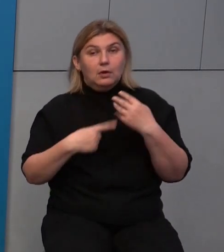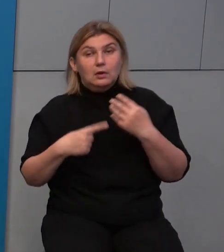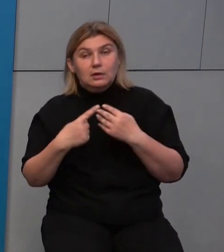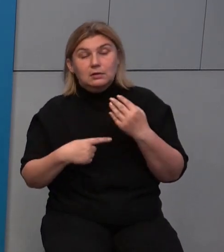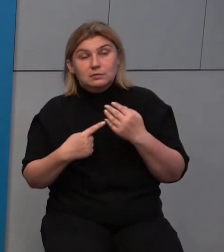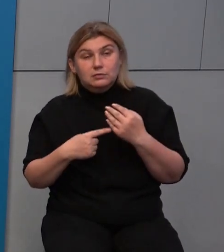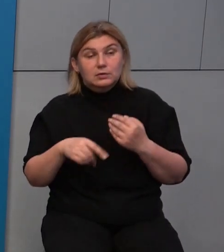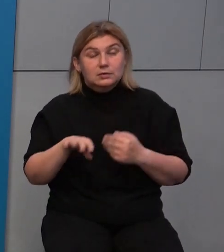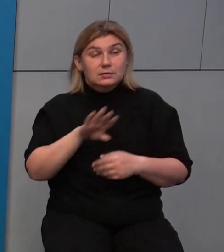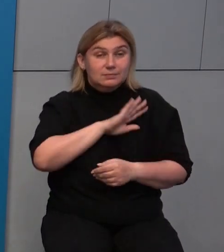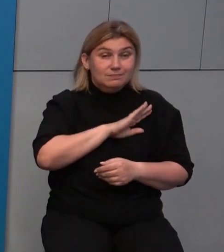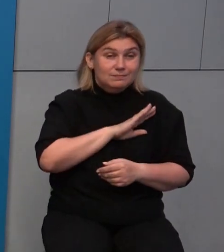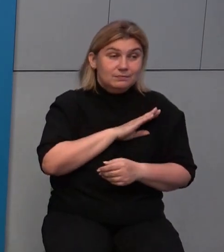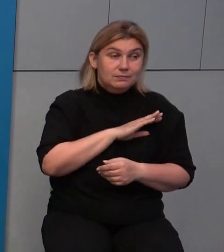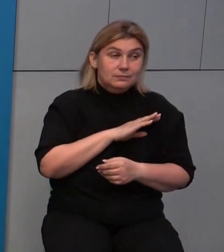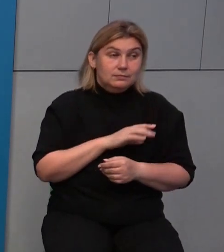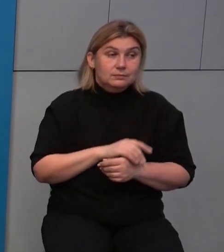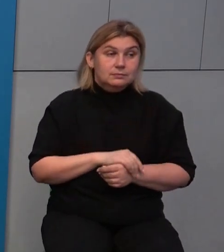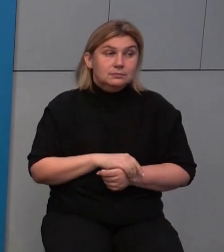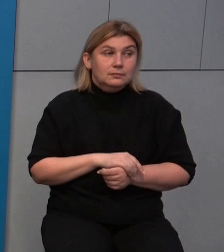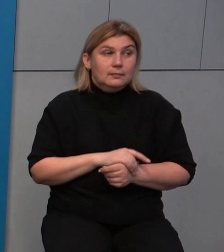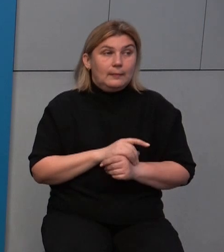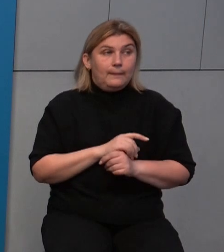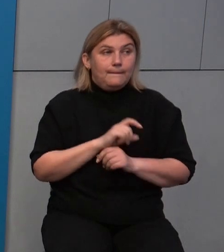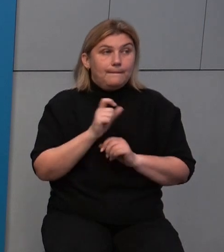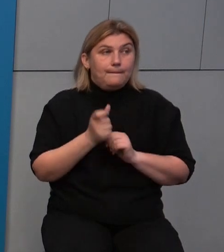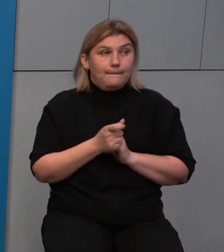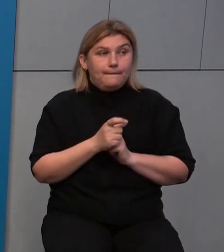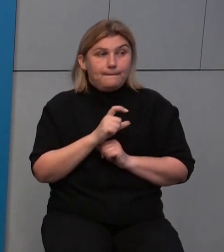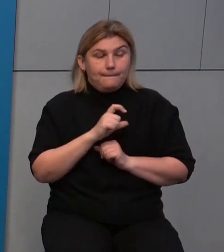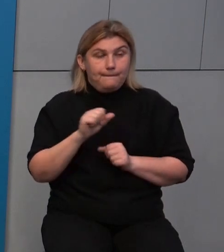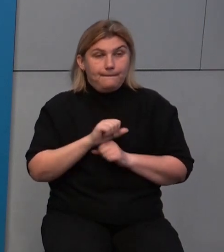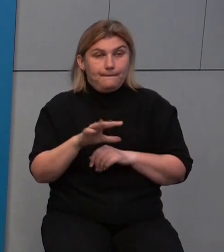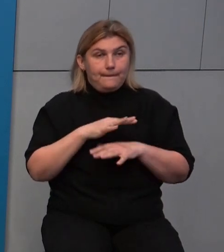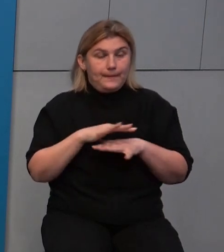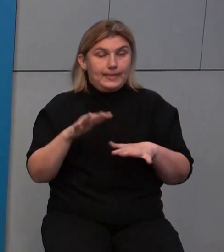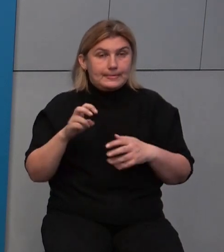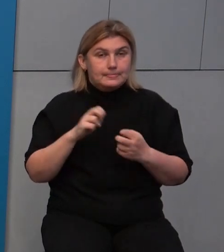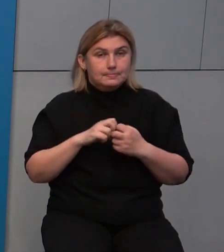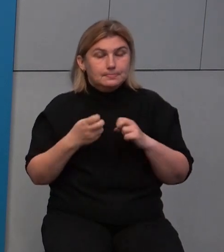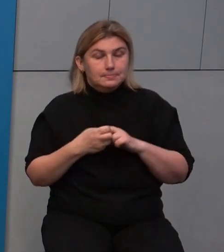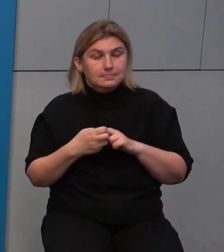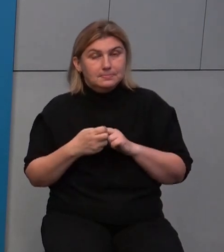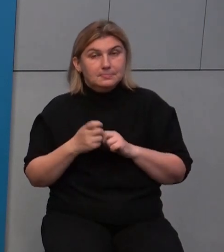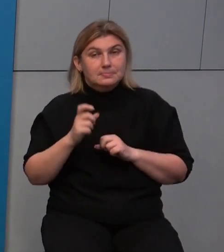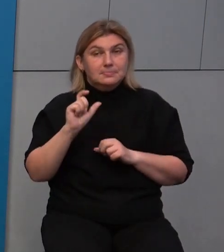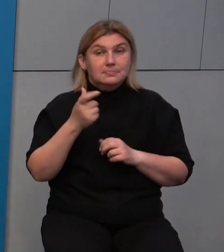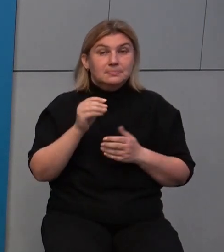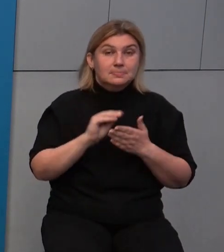Tak jakby cały czas to jest straszny problem. Jakich przymiotników używać, jak o tym napisać tak,